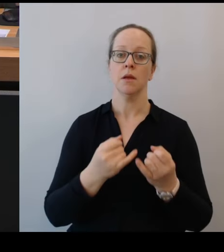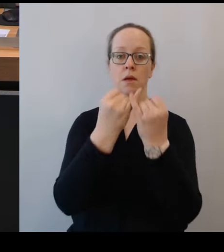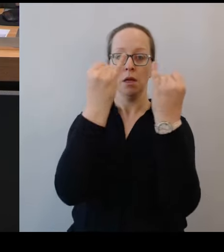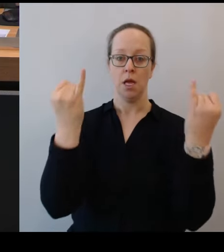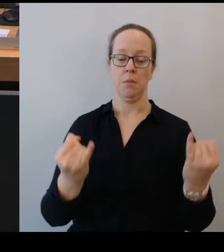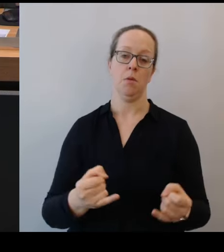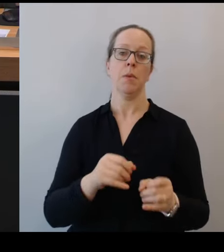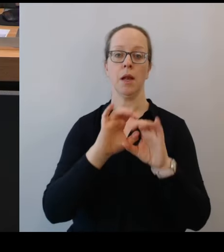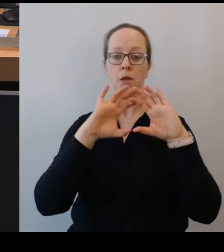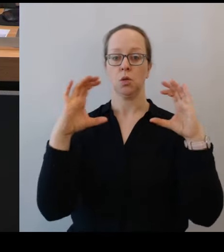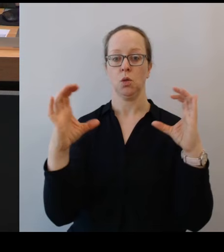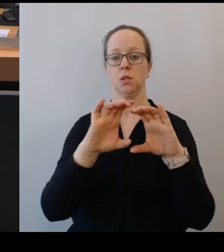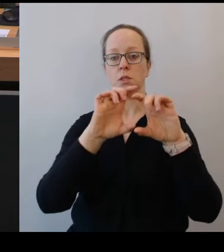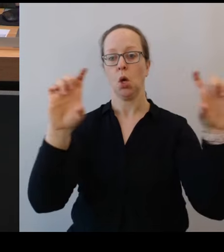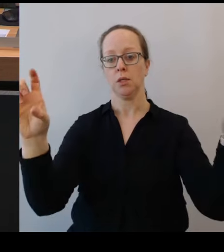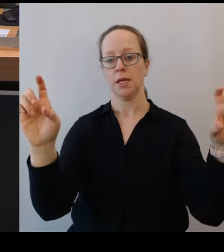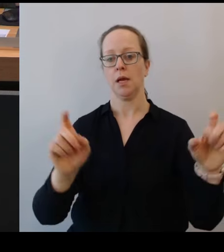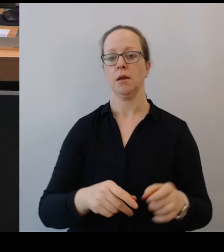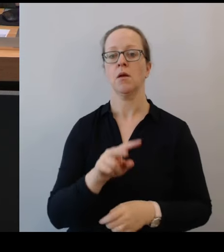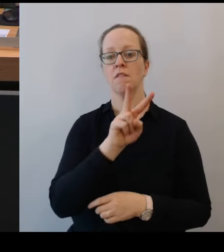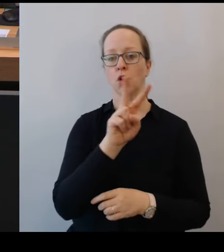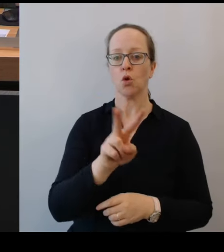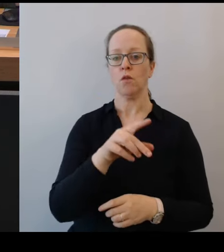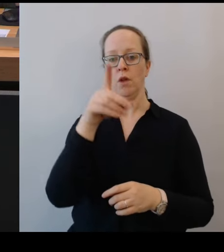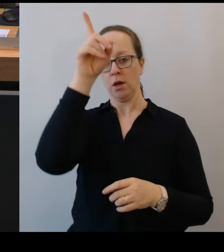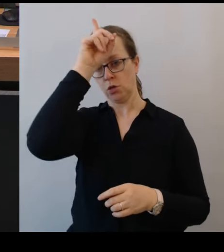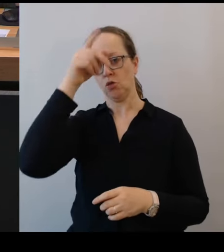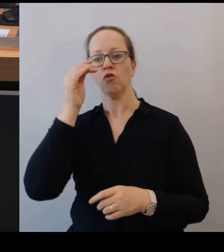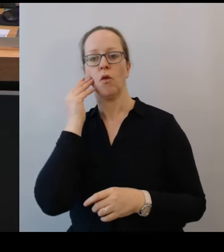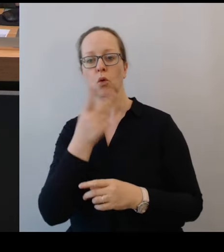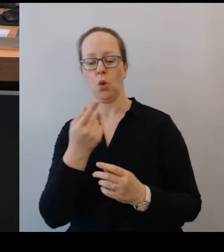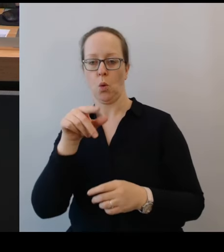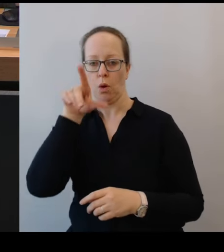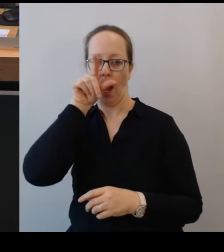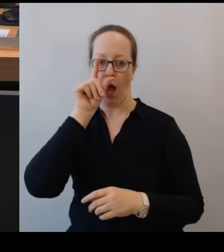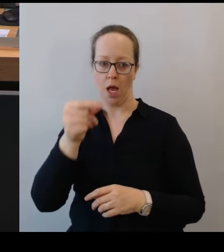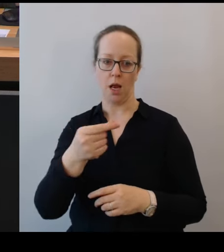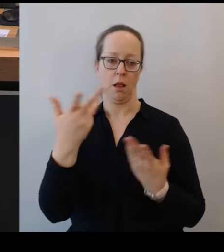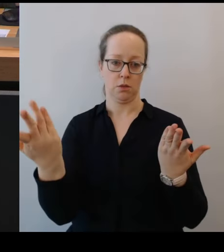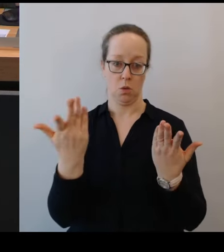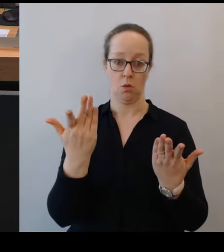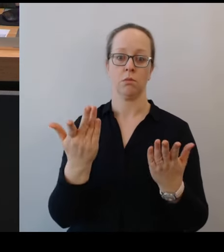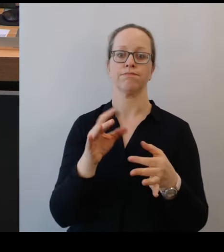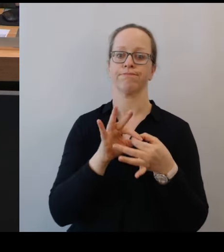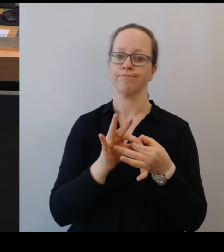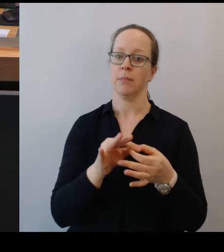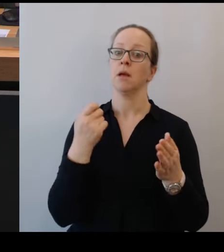die nun seit Jahren dafür bekannt sind, dass sie hier mit den Betriebskosten tricksen. Ich habe gerade erst gestern eine